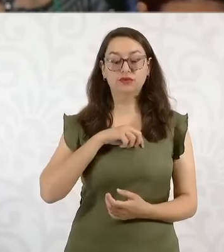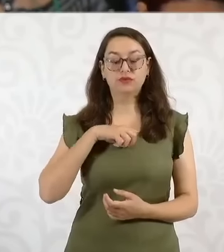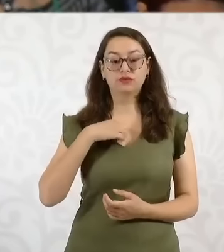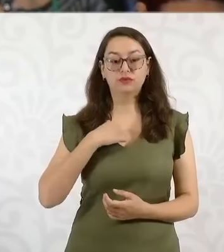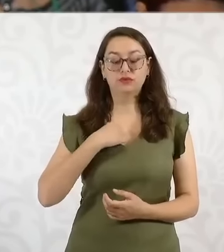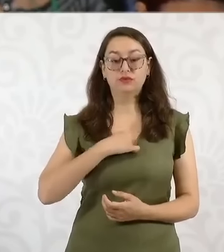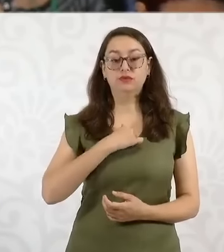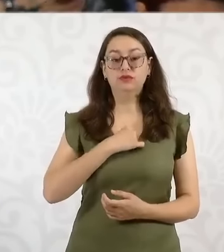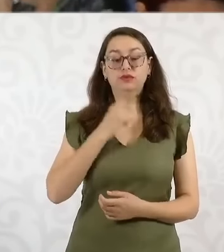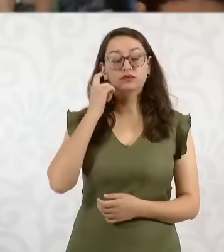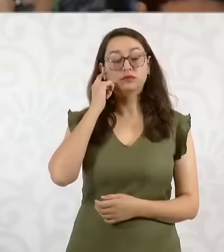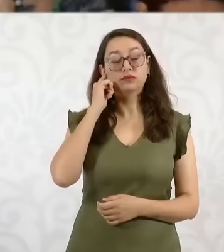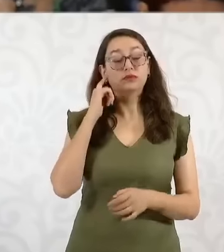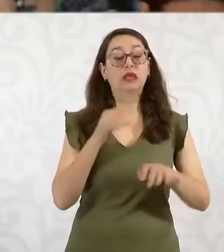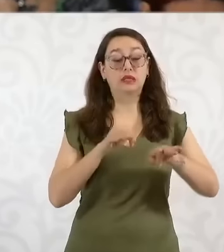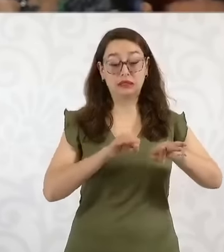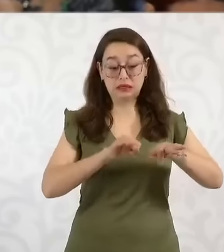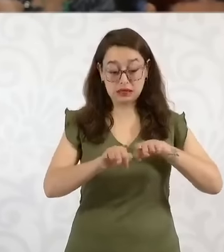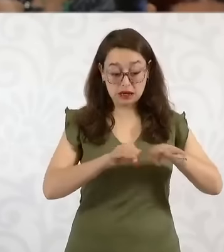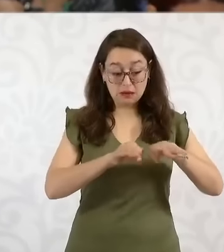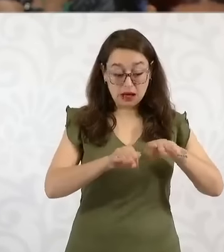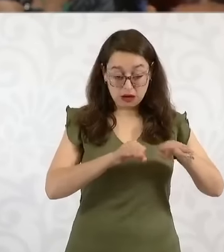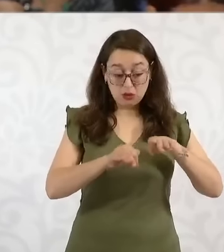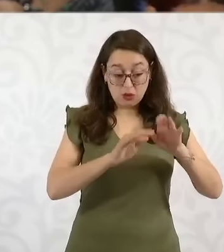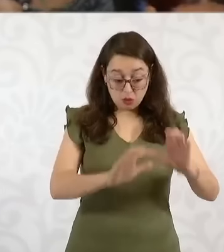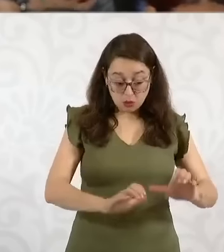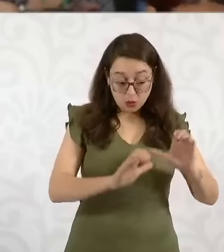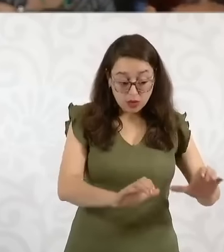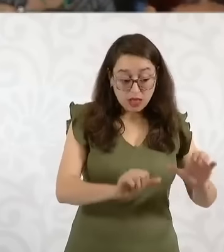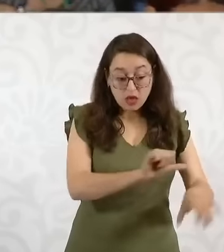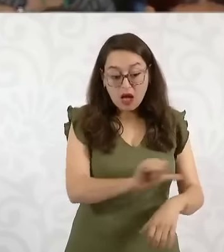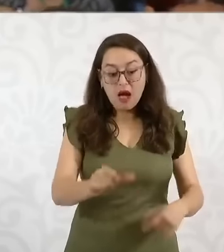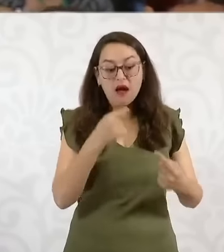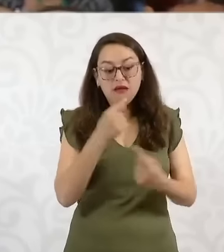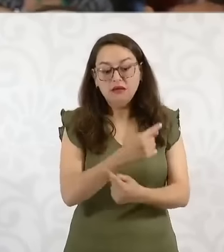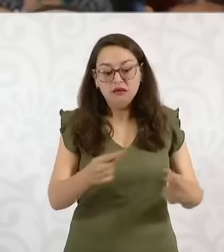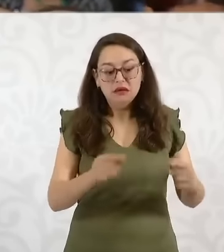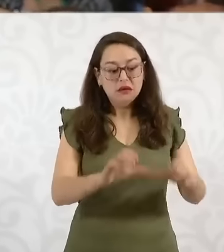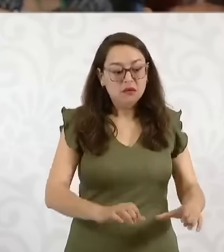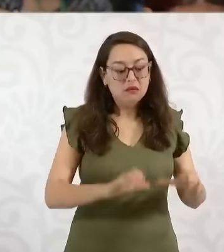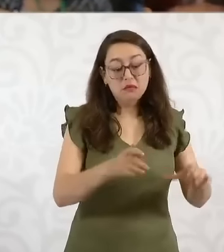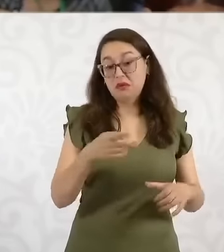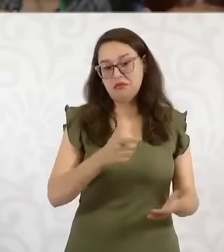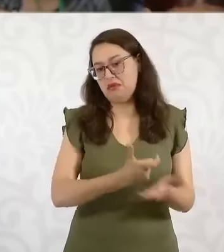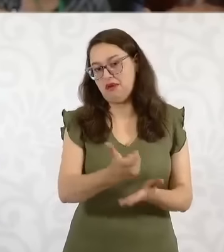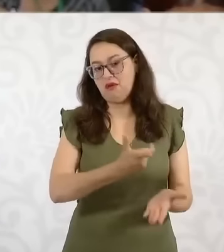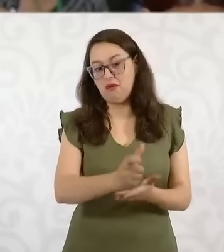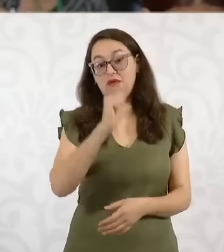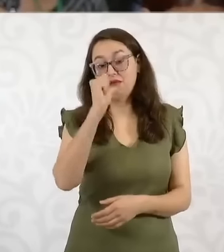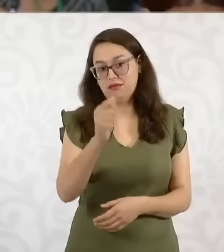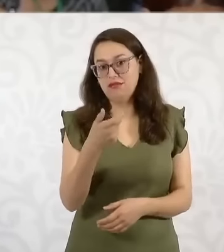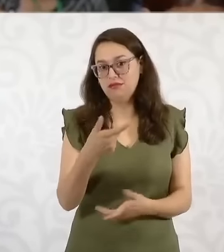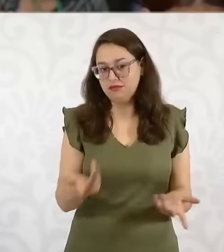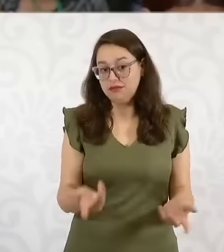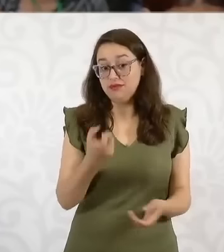no remunerado, representa el 23.9% 9% del PIB mexicano en 2024 y que más del 72% de ese valor